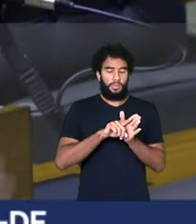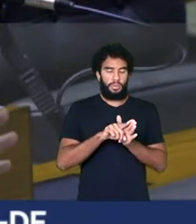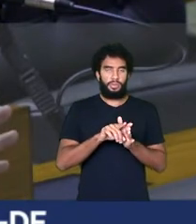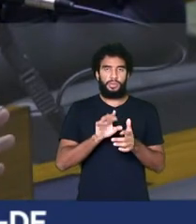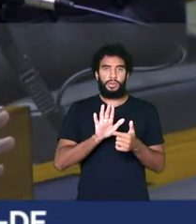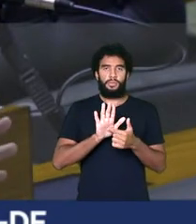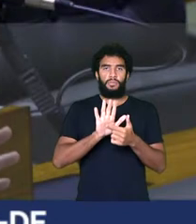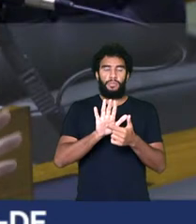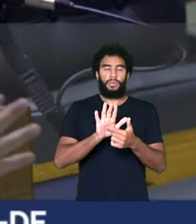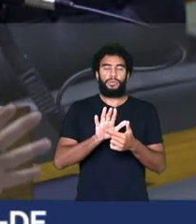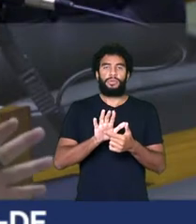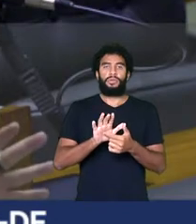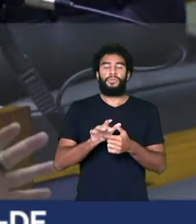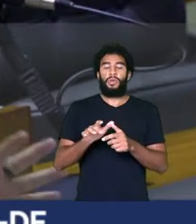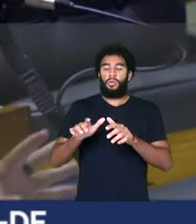É EMENDA, E TODAS AS